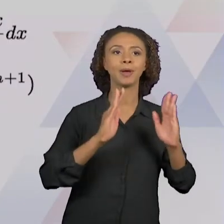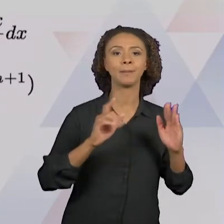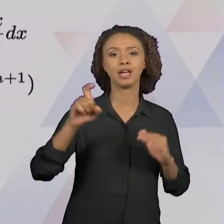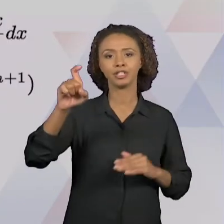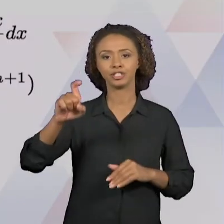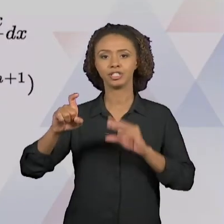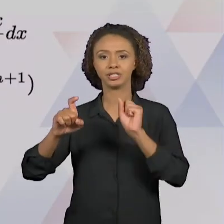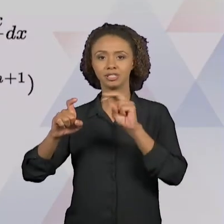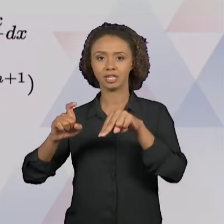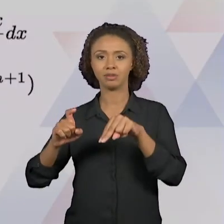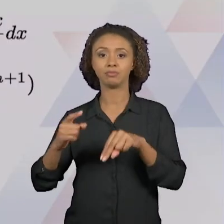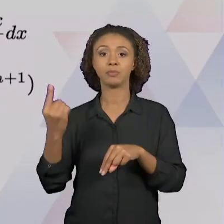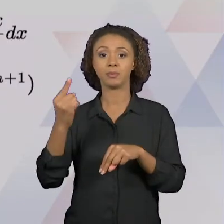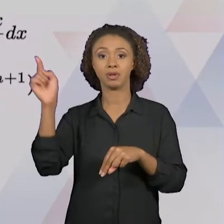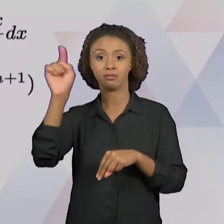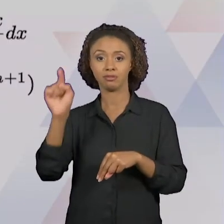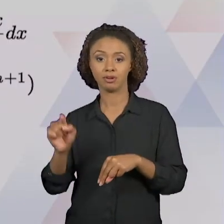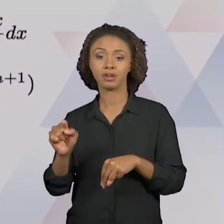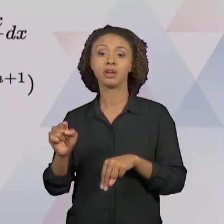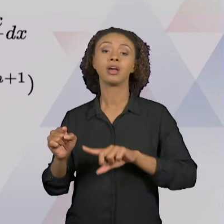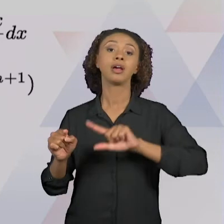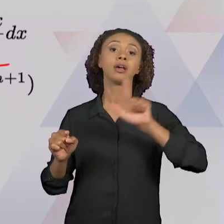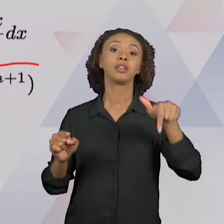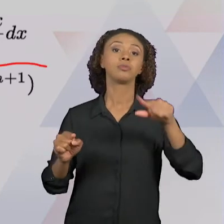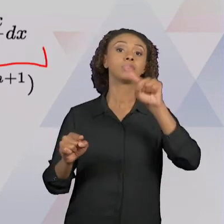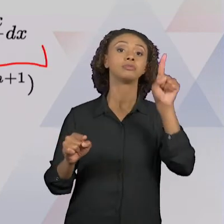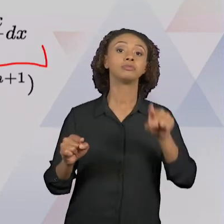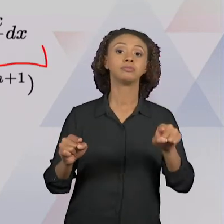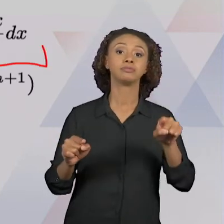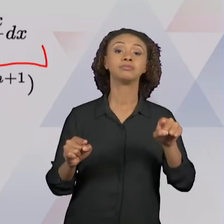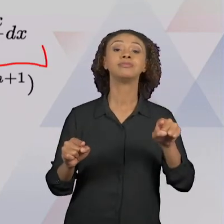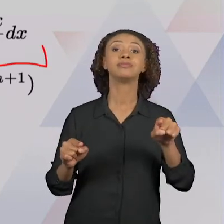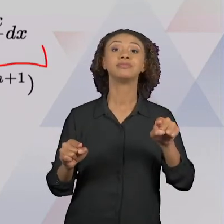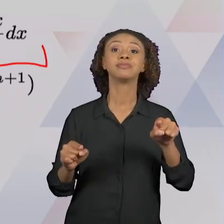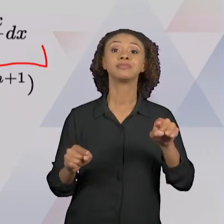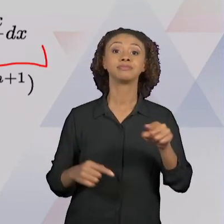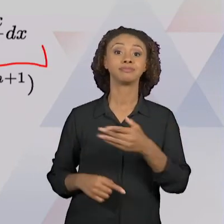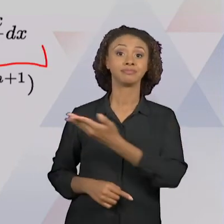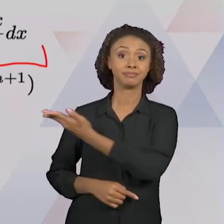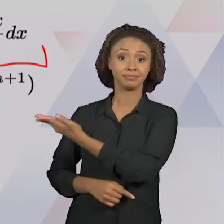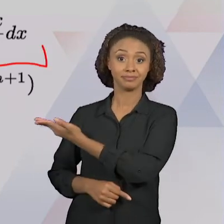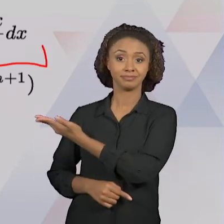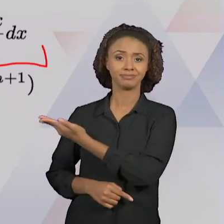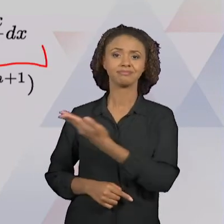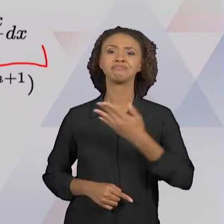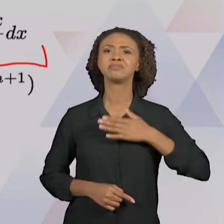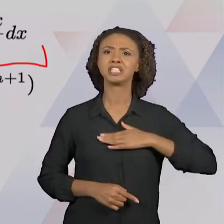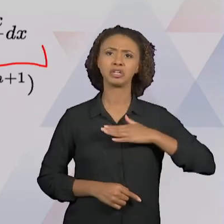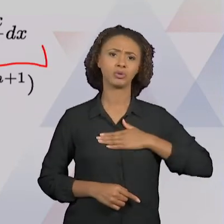PRIMEIRA PARTE E DEPOIS AQUI A SEGUNDA PARTE COM A INTEGRAL, VEJAM QUE FICOU UMA INTEGRAL AGORA TRANQUILA, INTEGRAL DO COSSENO, RESOLVENDO A